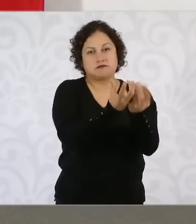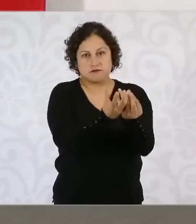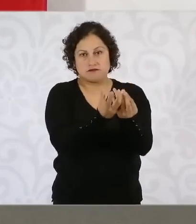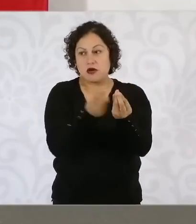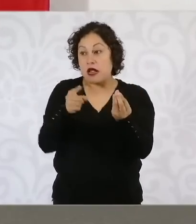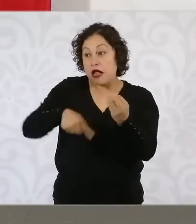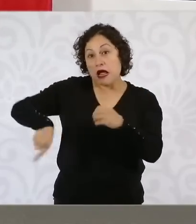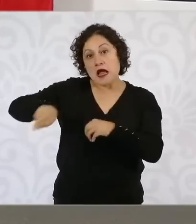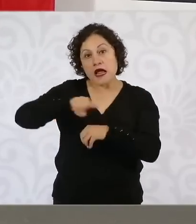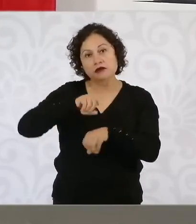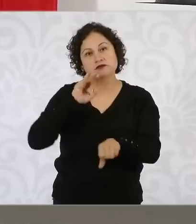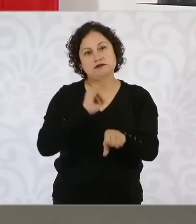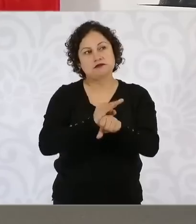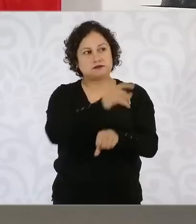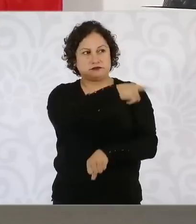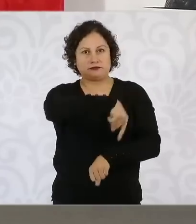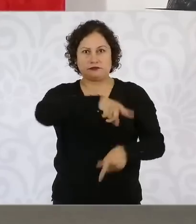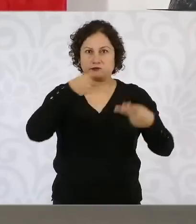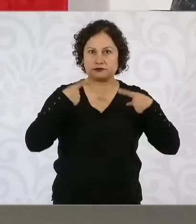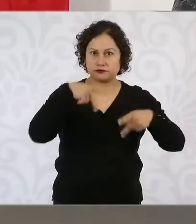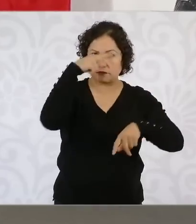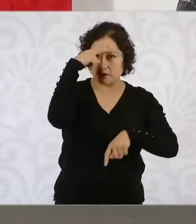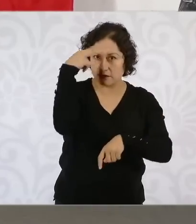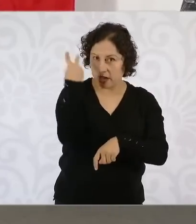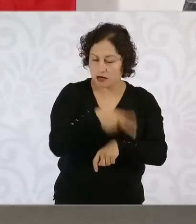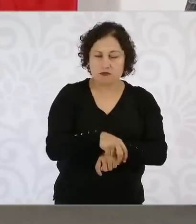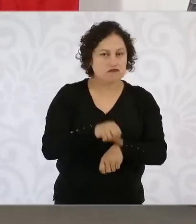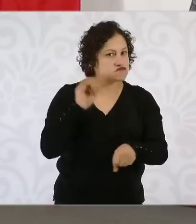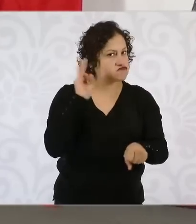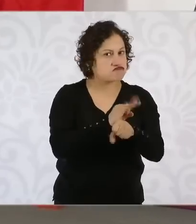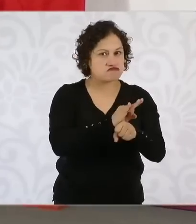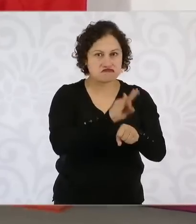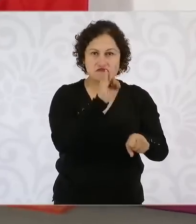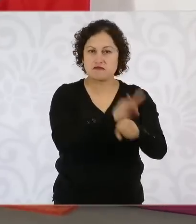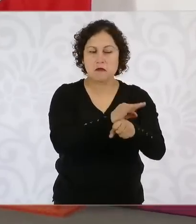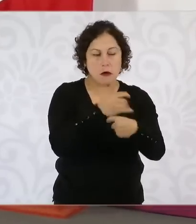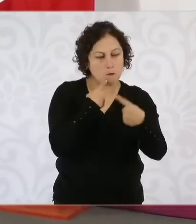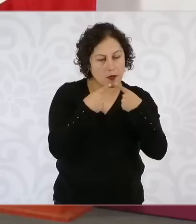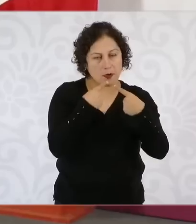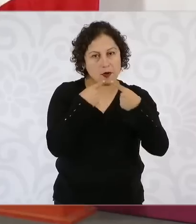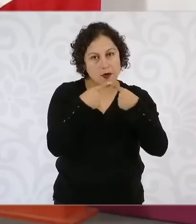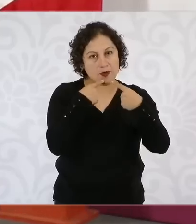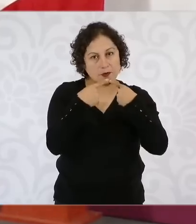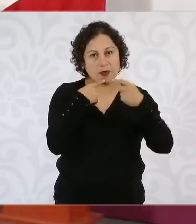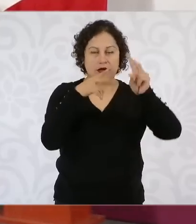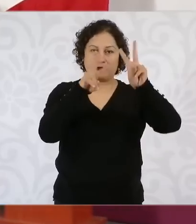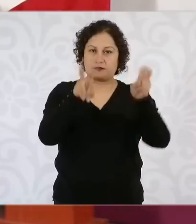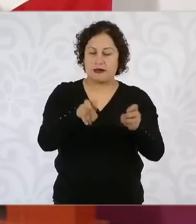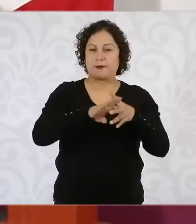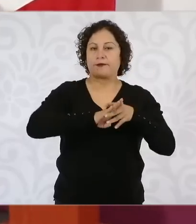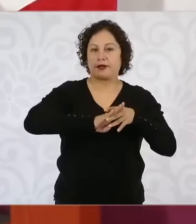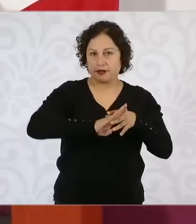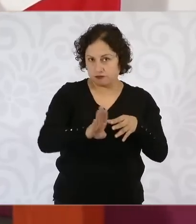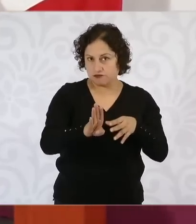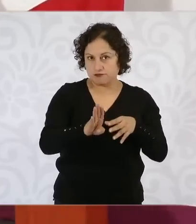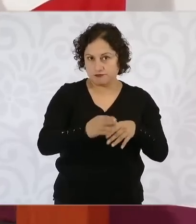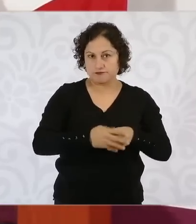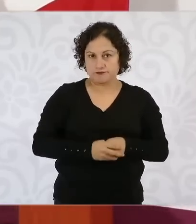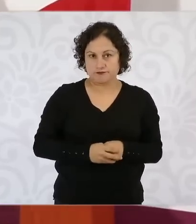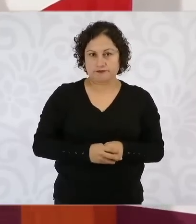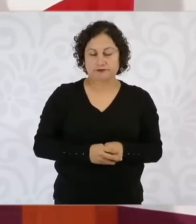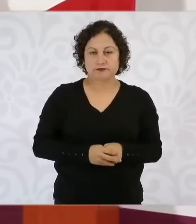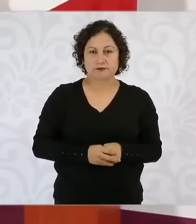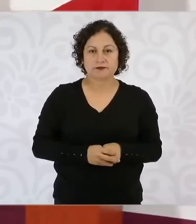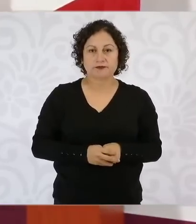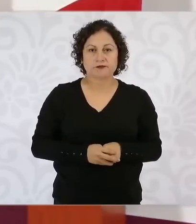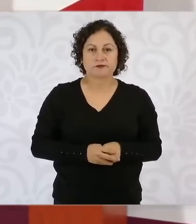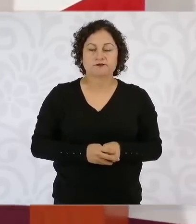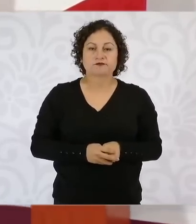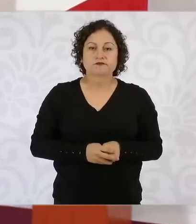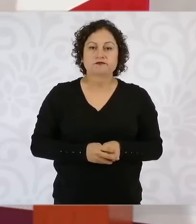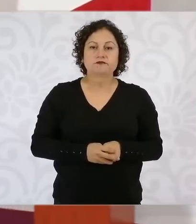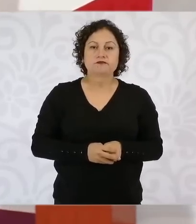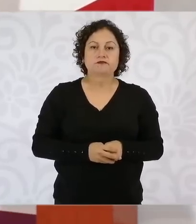e y también pues todo lo que tiene que ver con migración eh Y ahora se abren dos mesas nuevas